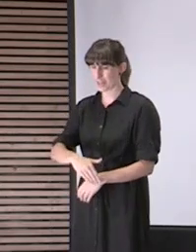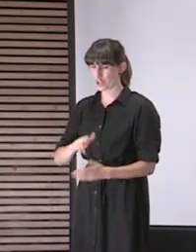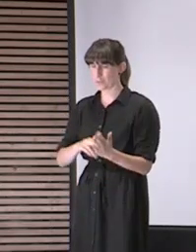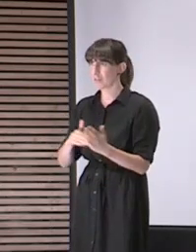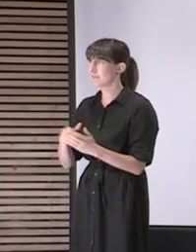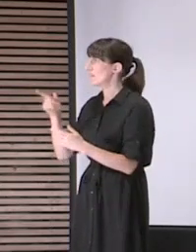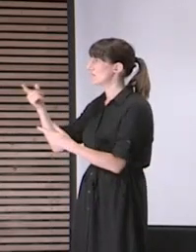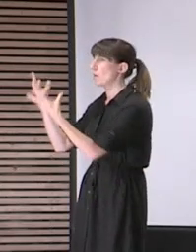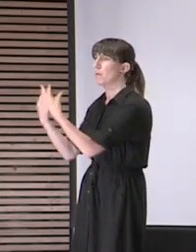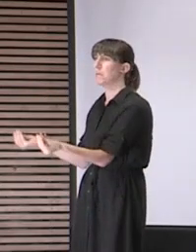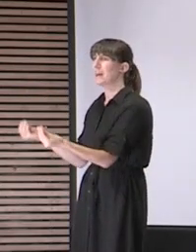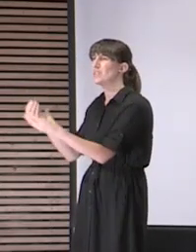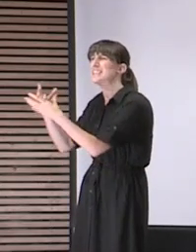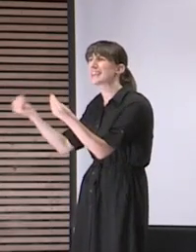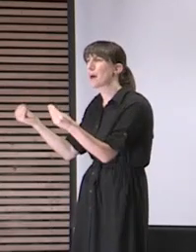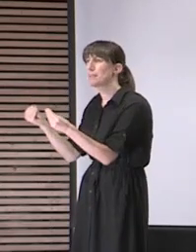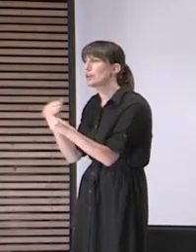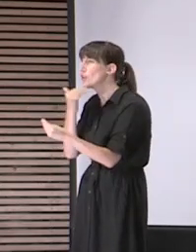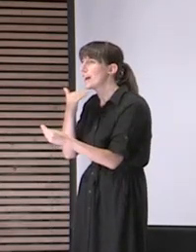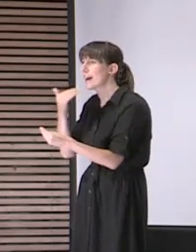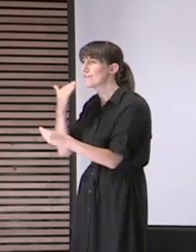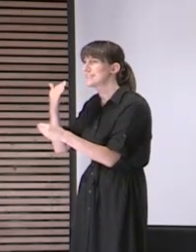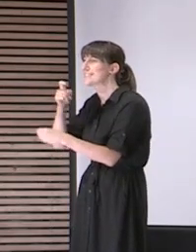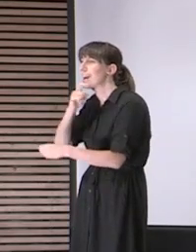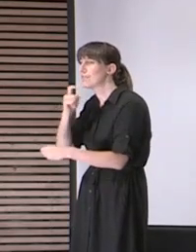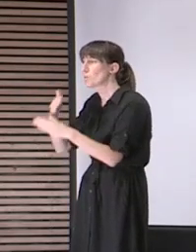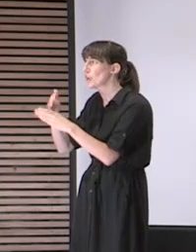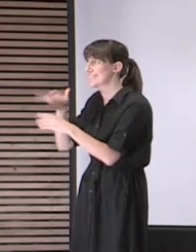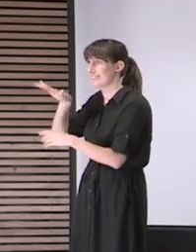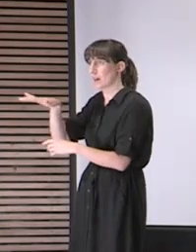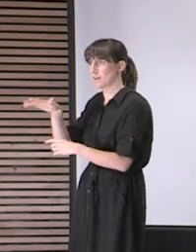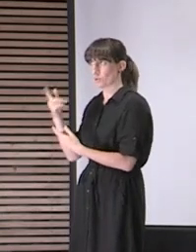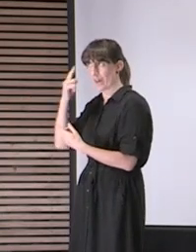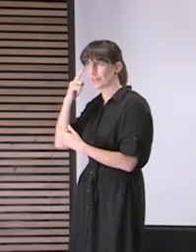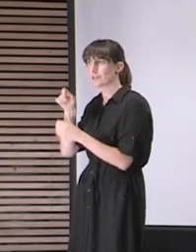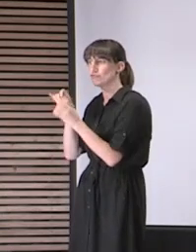en recordar que si desean que Australia esté en condiciones de prepararse después del brote, necesitarán una fuerza laboral para hacerlo. Los neozelandeses en promedio ganan